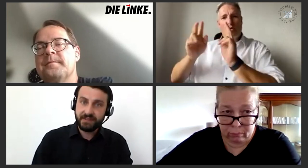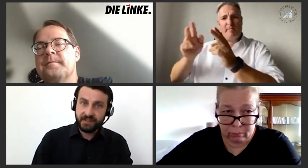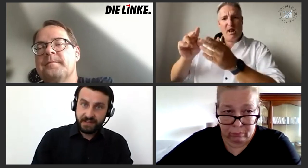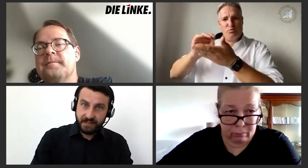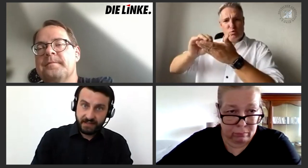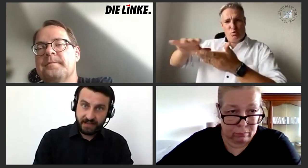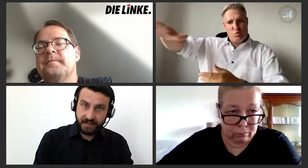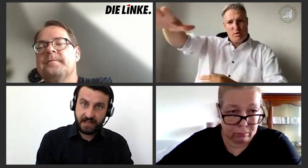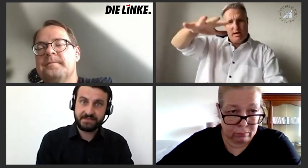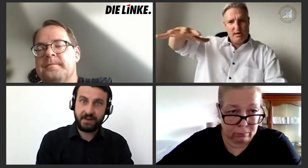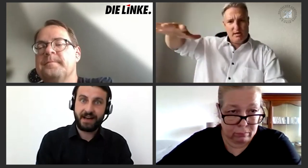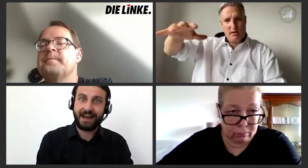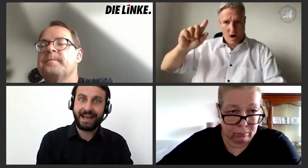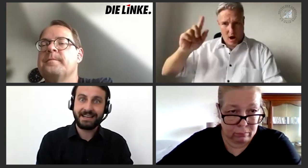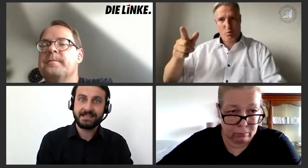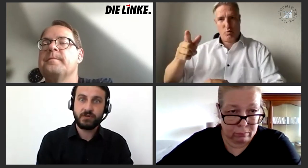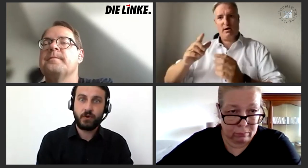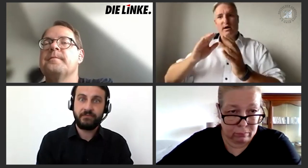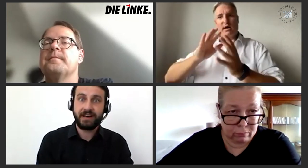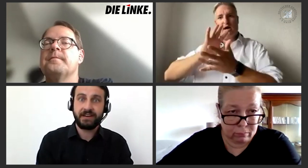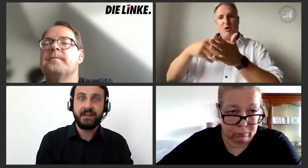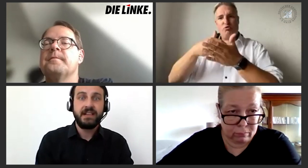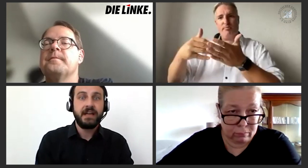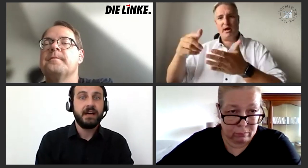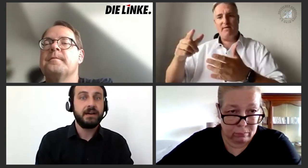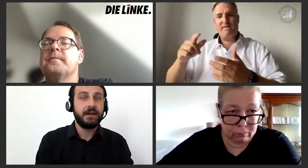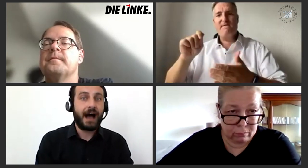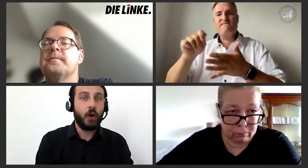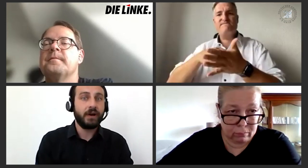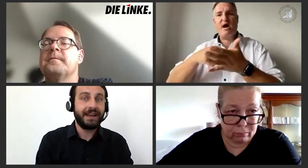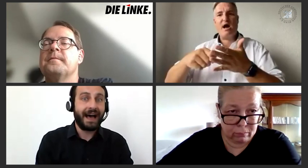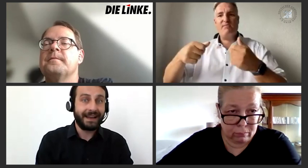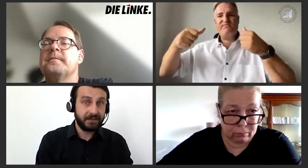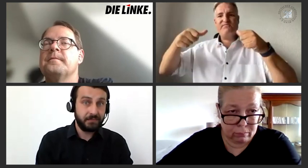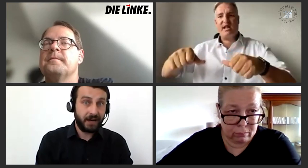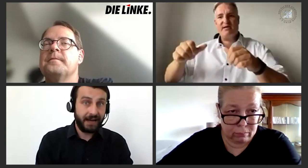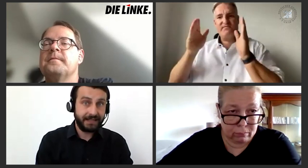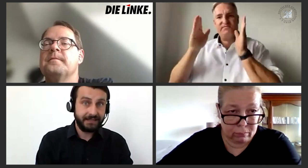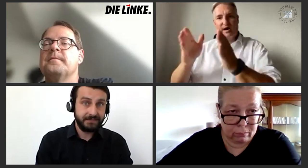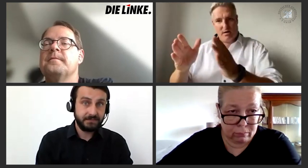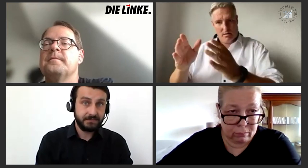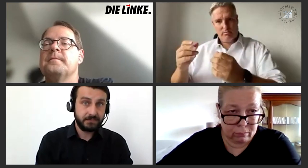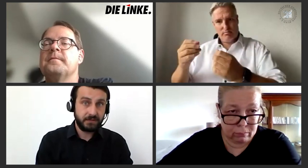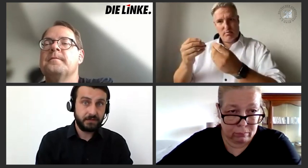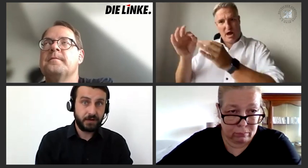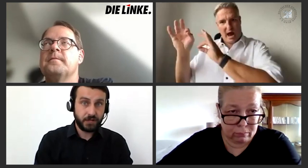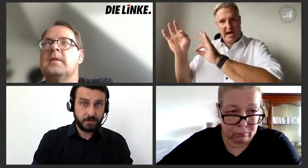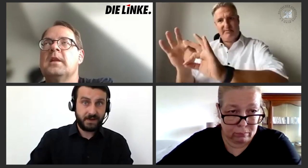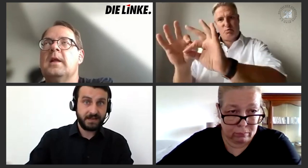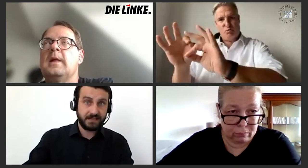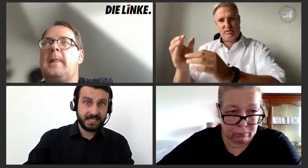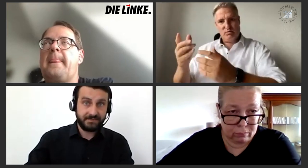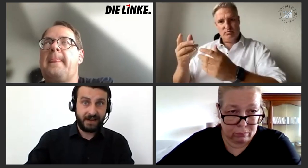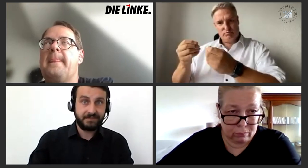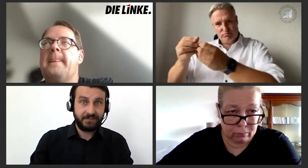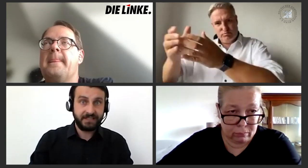Gebärdensprache, die soll mit als Fach reingenommen werden auch in anderen Bereichen, beispielsweise